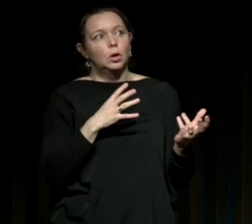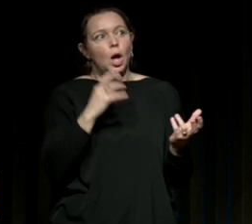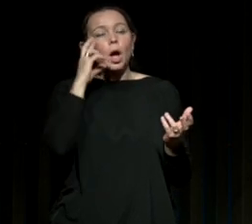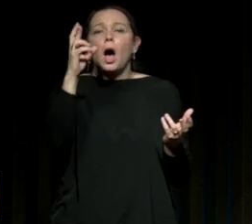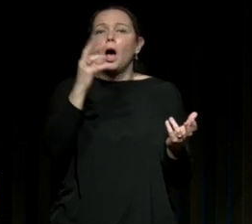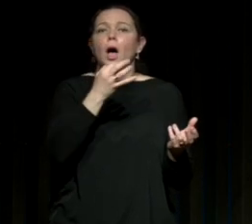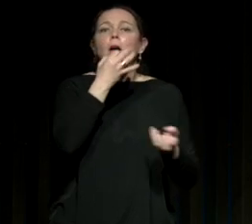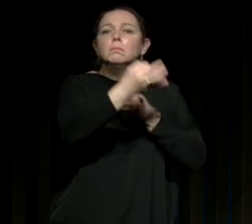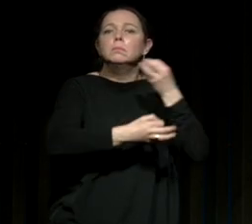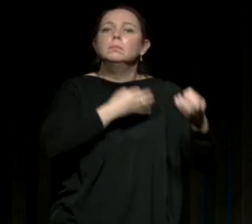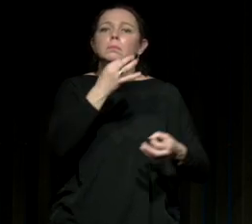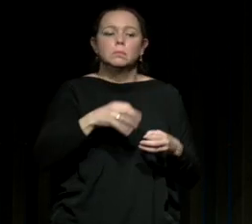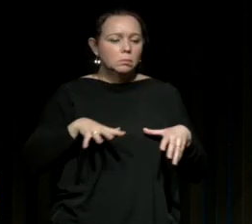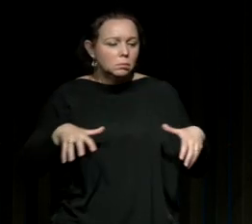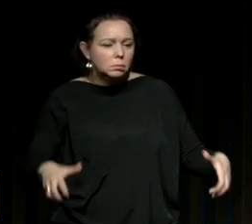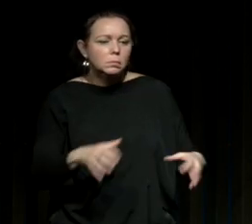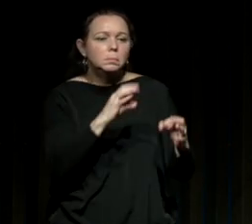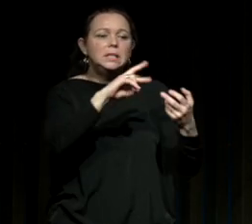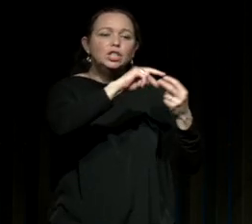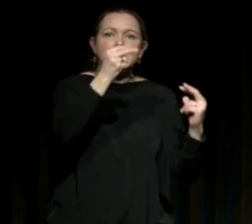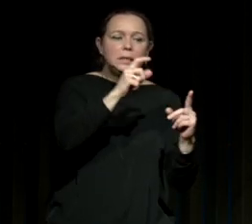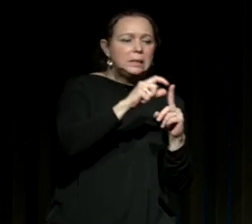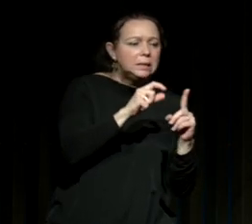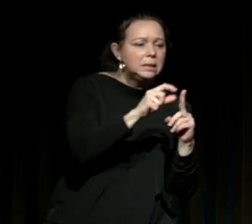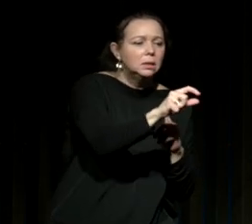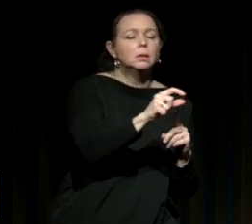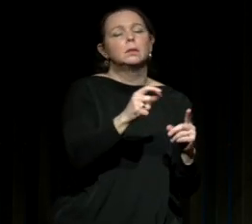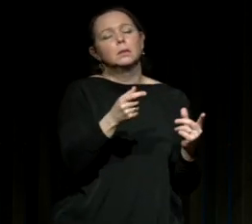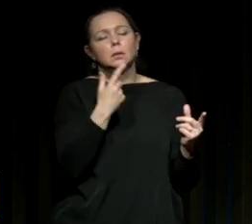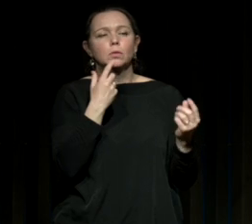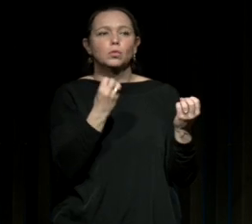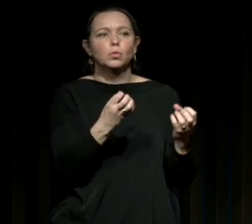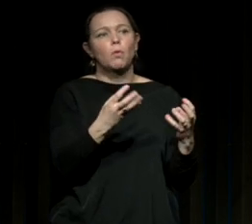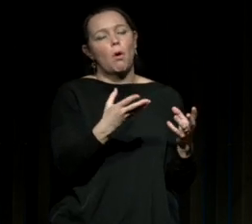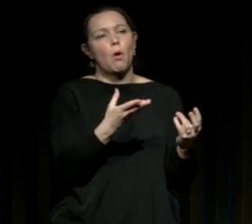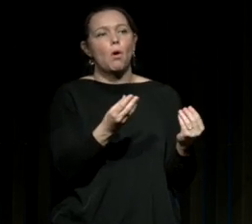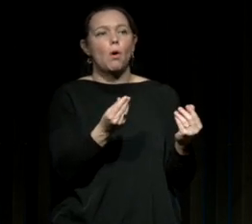génétique quelques signes qui doivent alerter ses d obésité ce qui sûr souvent ont démarré très tôt